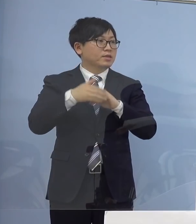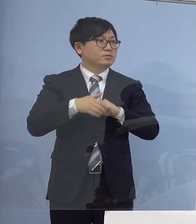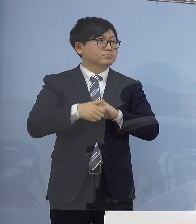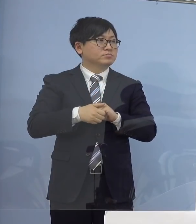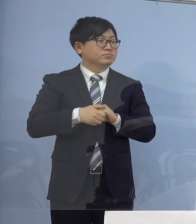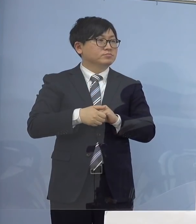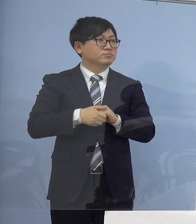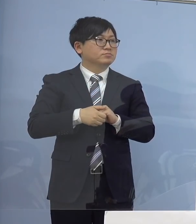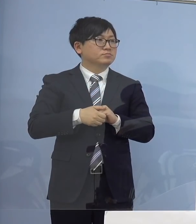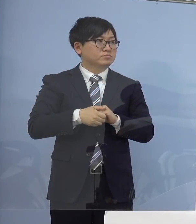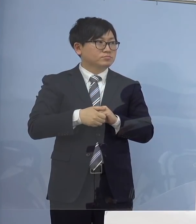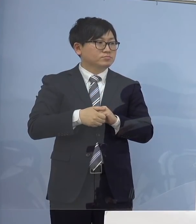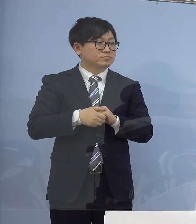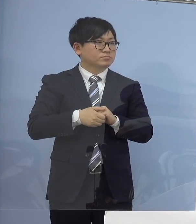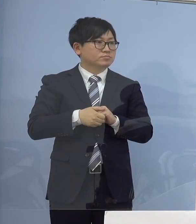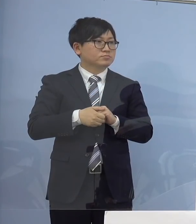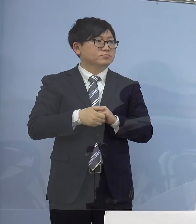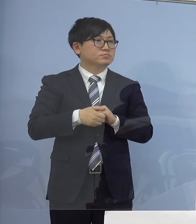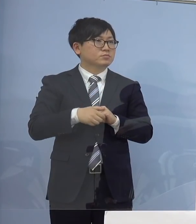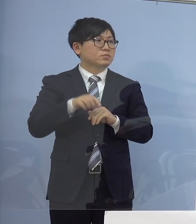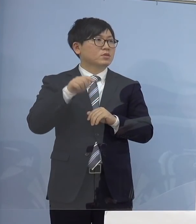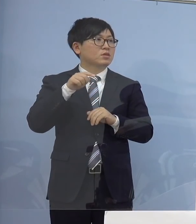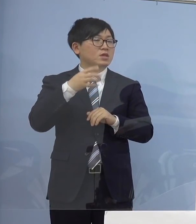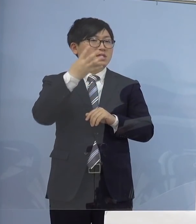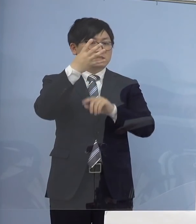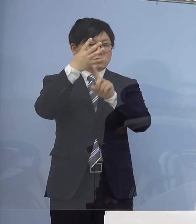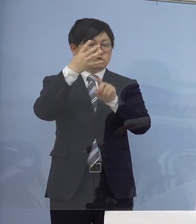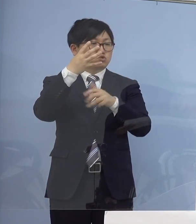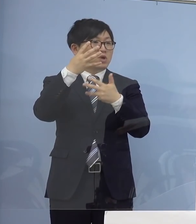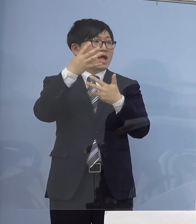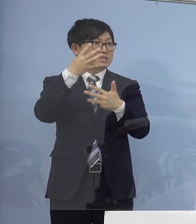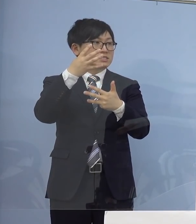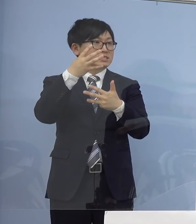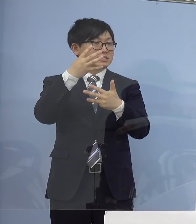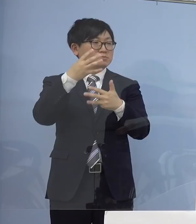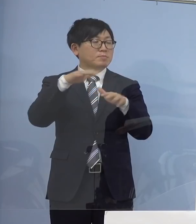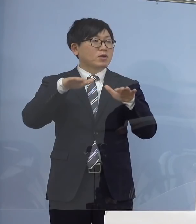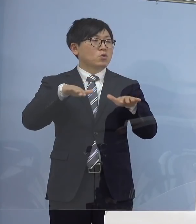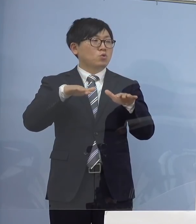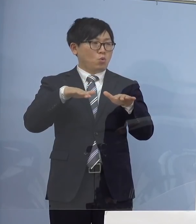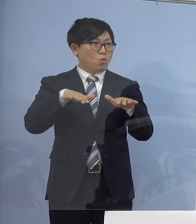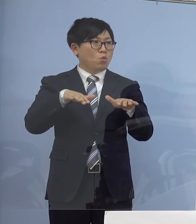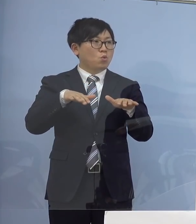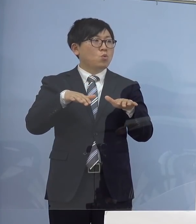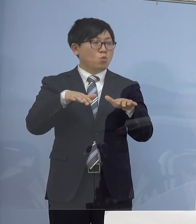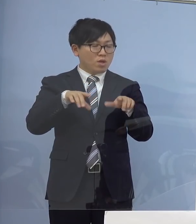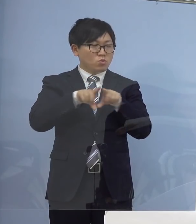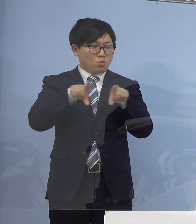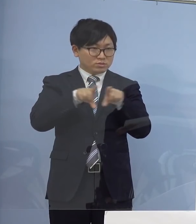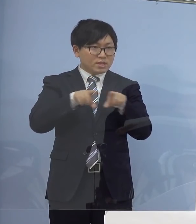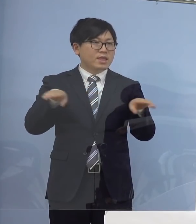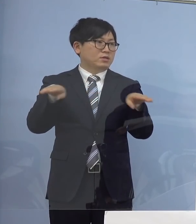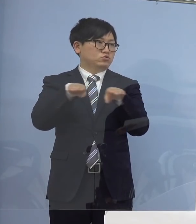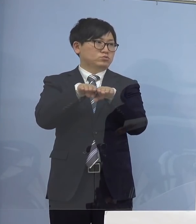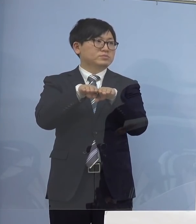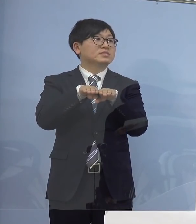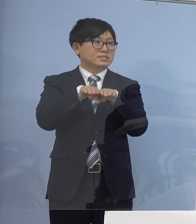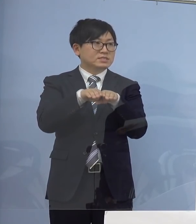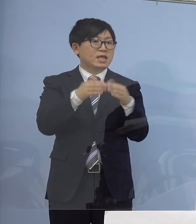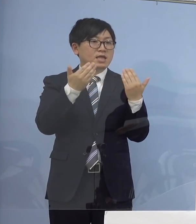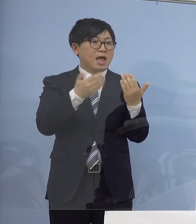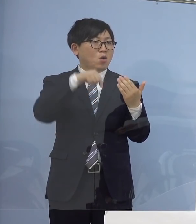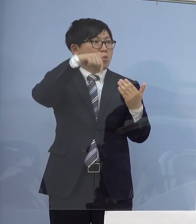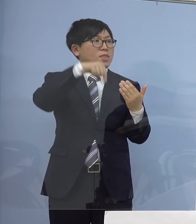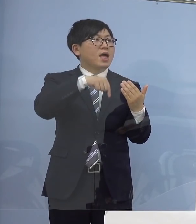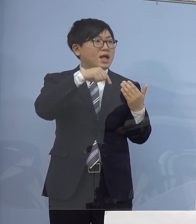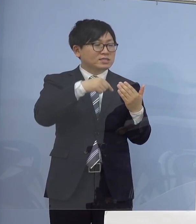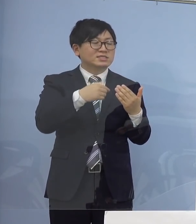こちらも4月18日本日当然休校でございますが 立ち入り禁止というふうになっております